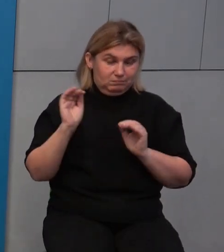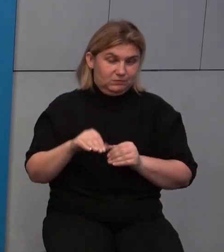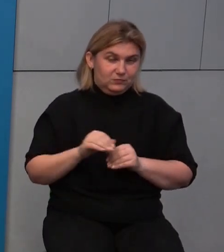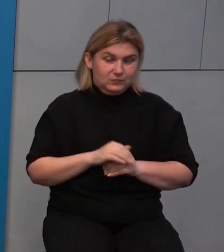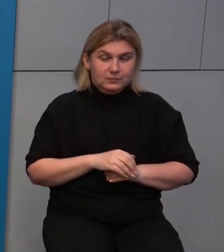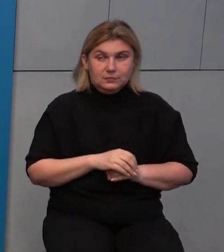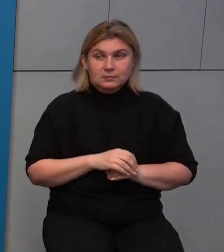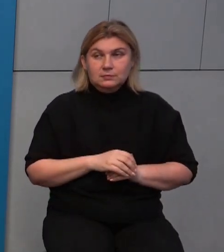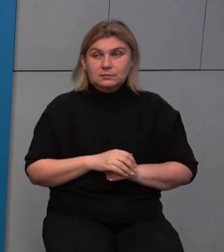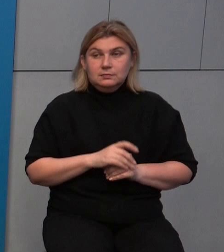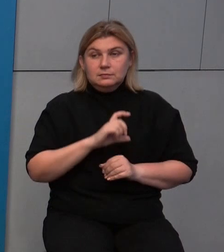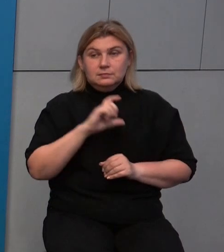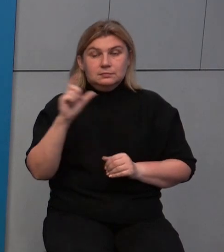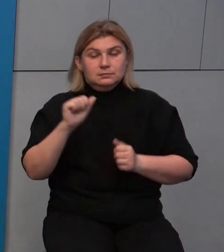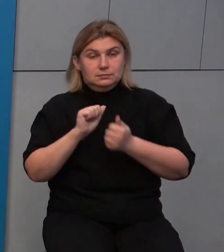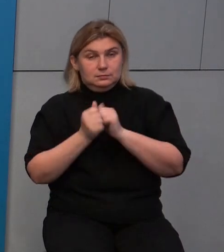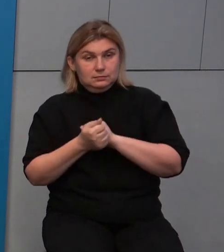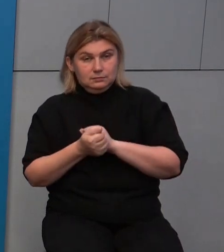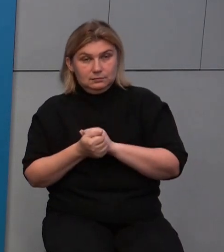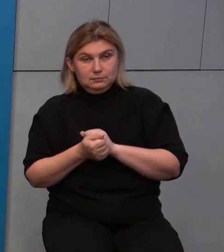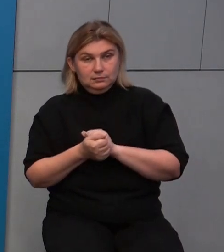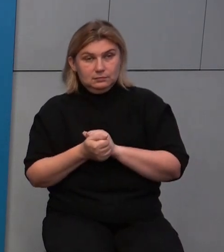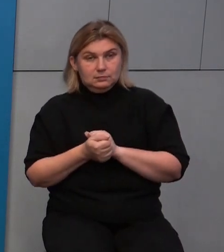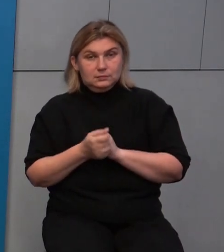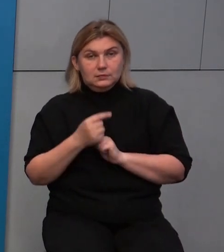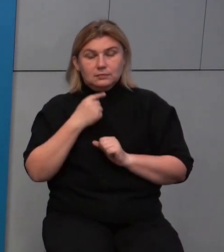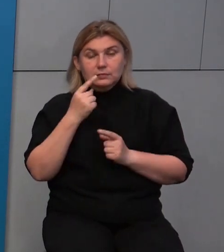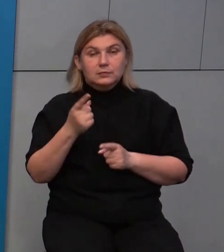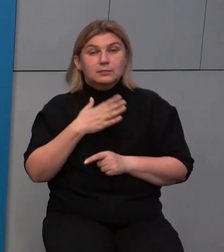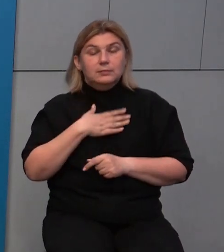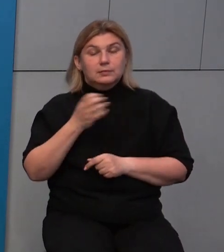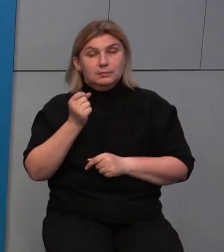Nie wiem, czy czasy się zmieniły na tyle, ale powiem jaki mam pomysł,